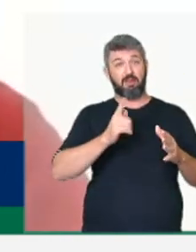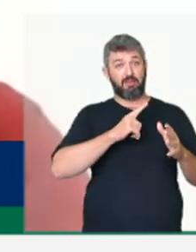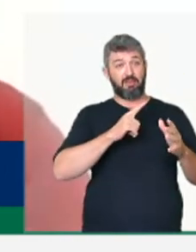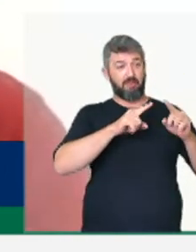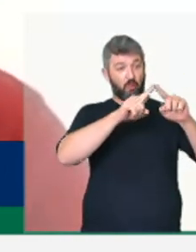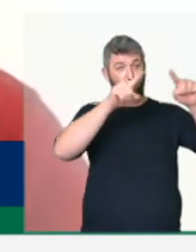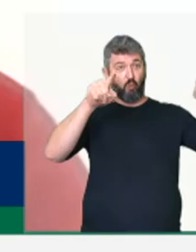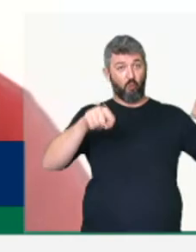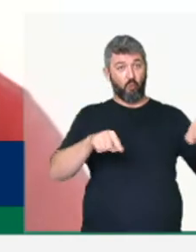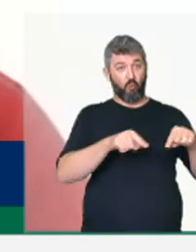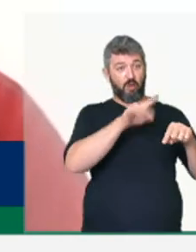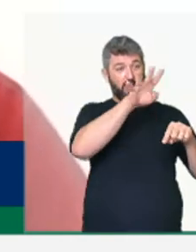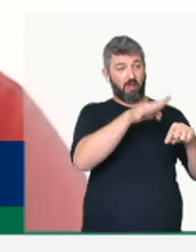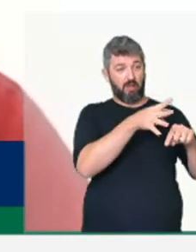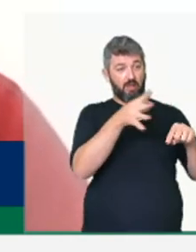AGORA NO ART. 3 ° , QUE TAMBÉM PRECISA DESSE